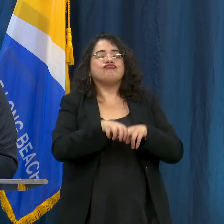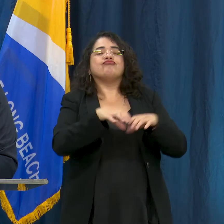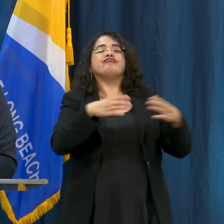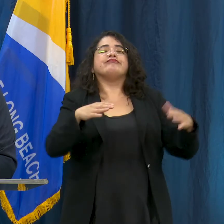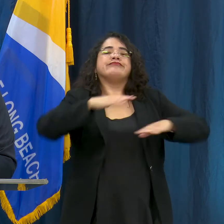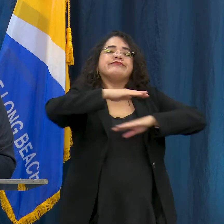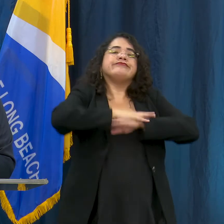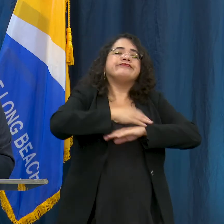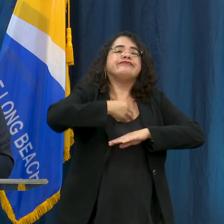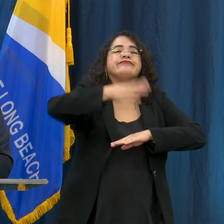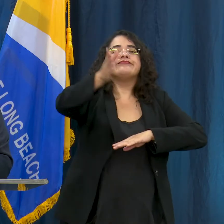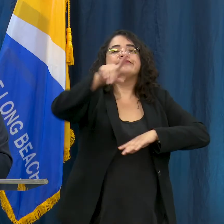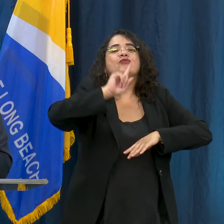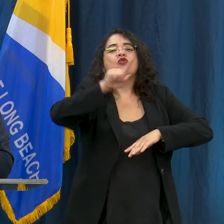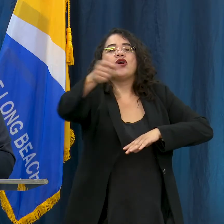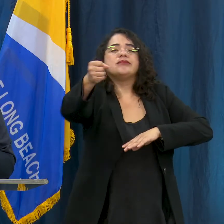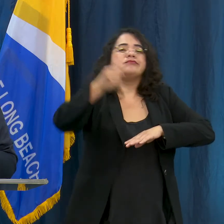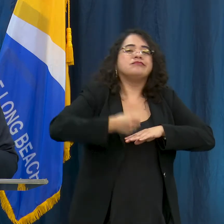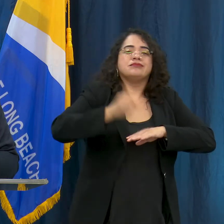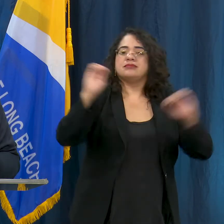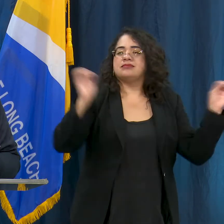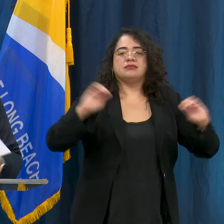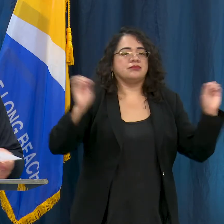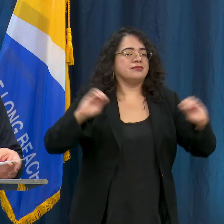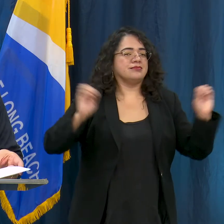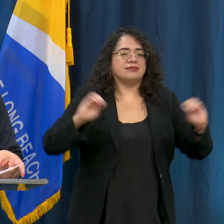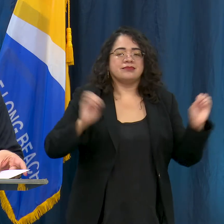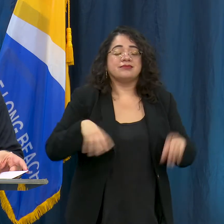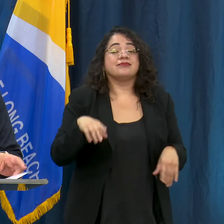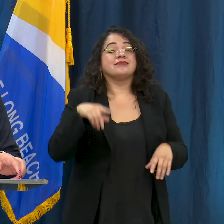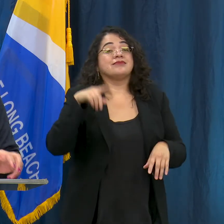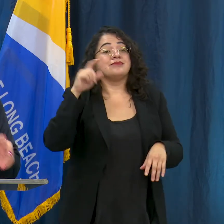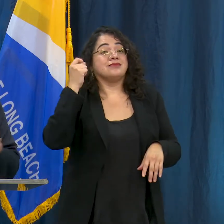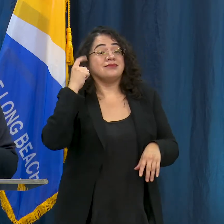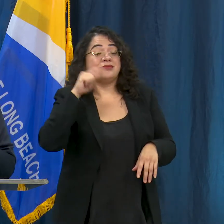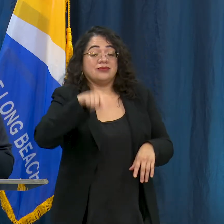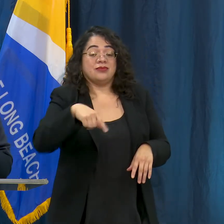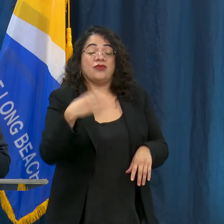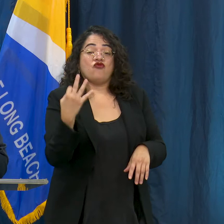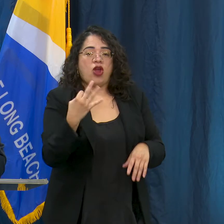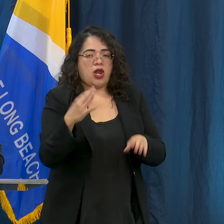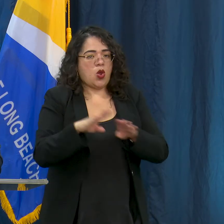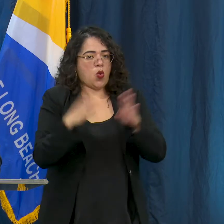de unas abrir an mañana viernes de cine julio otro servicios additionals como de